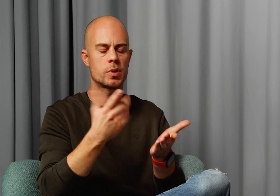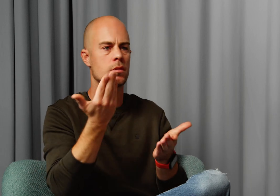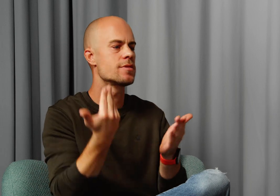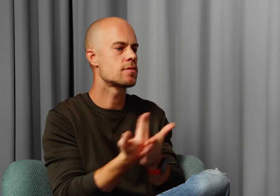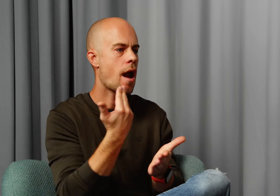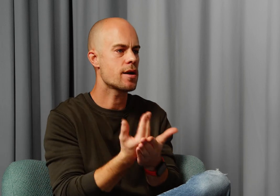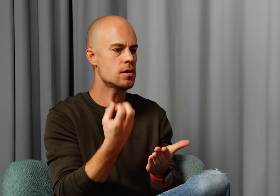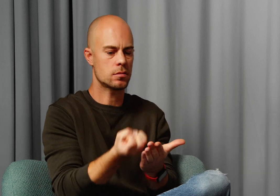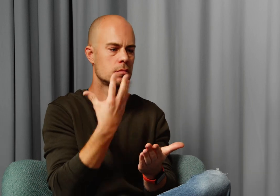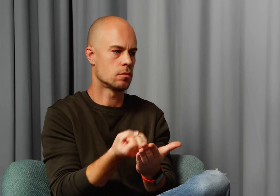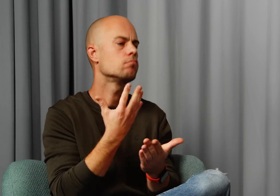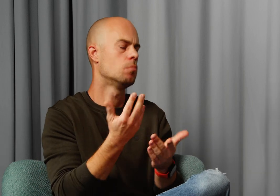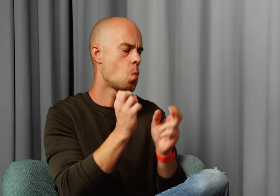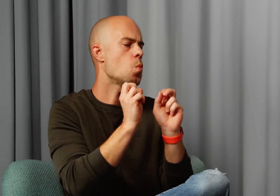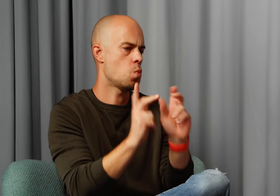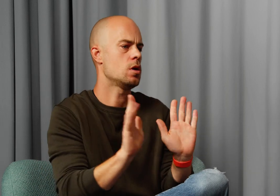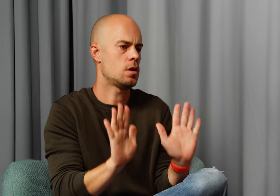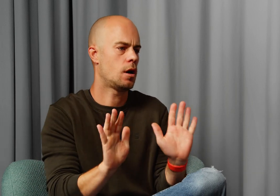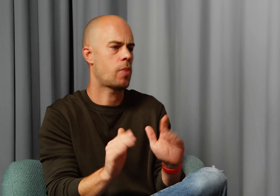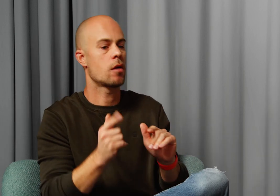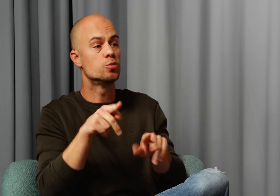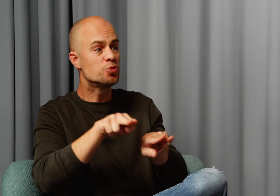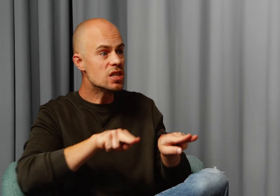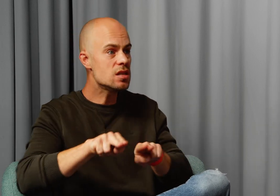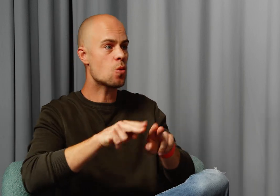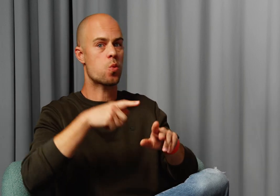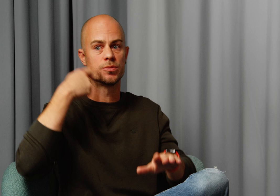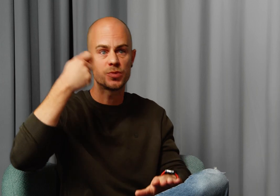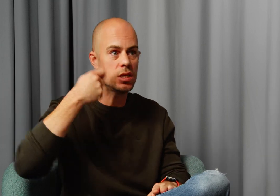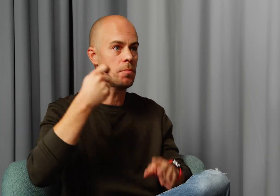Es ist natürlich auch oft, wenn News kommen, okay, dann passt ein Avatar auch,